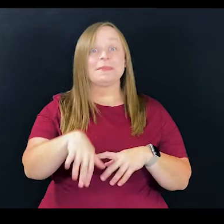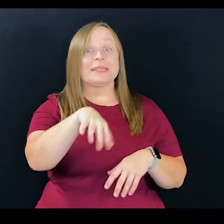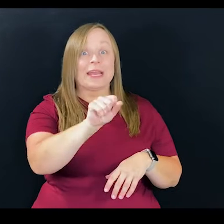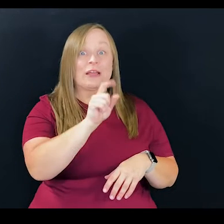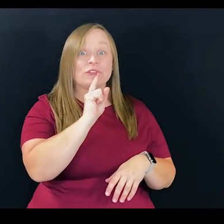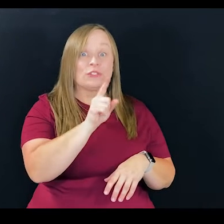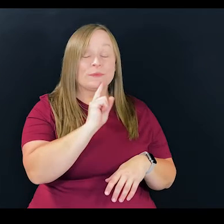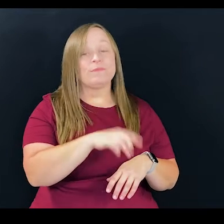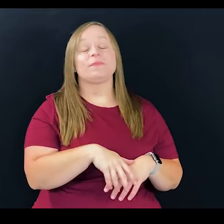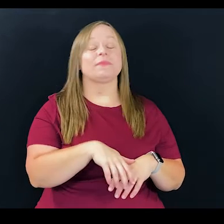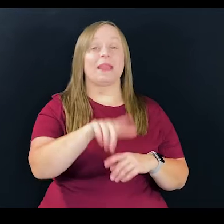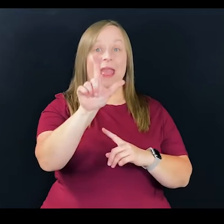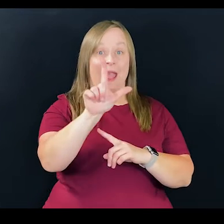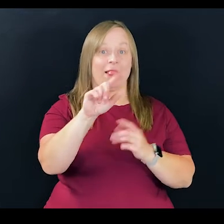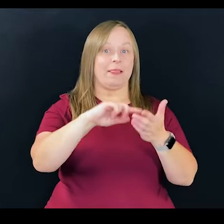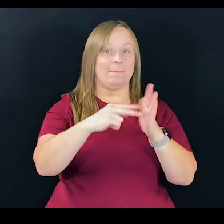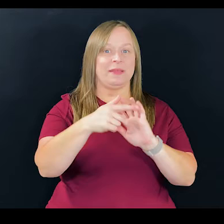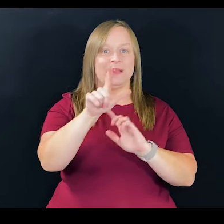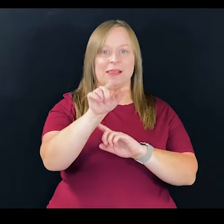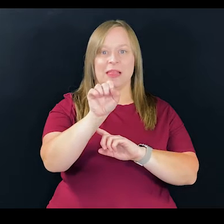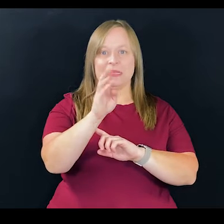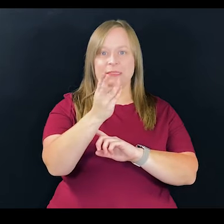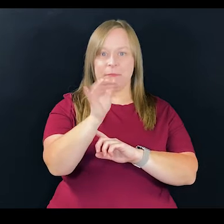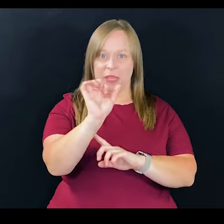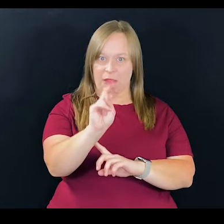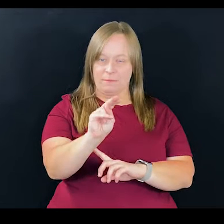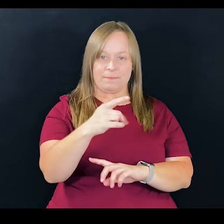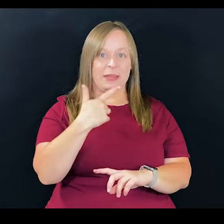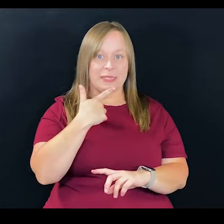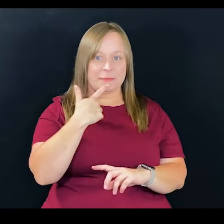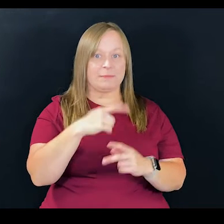Sí. En este acrónimo la L significa "lesbiana",